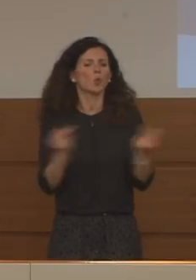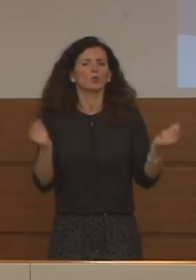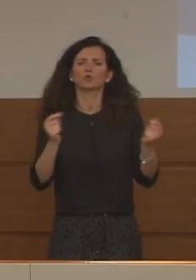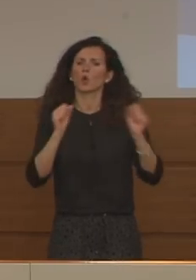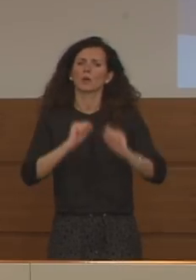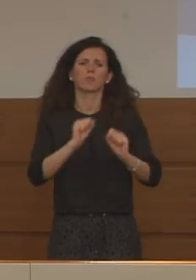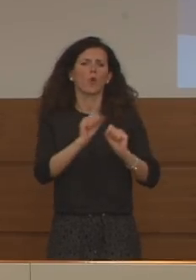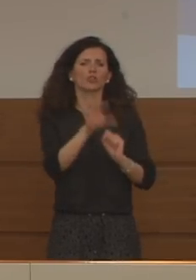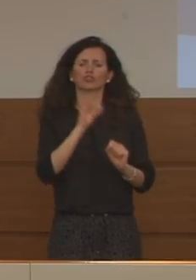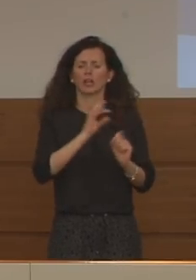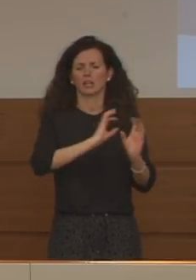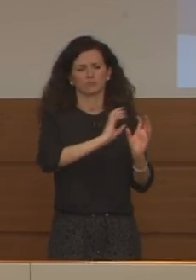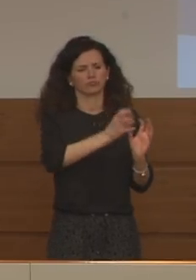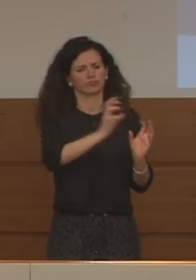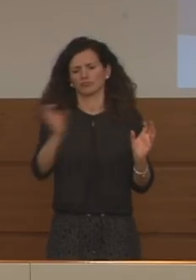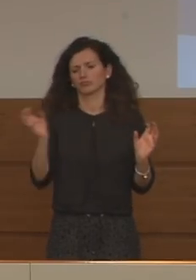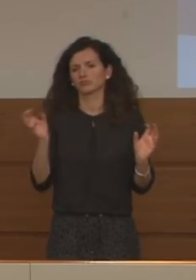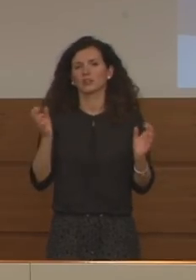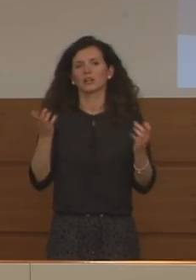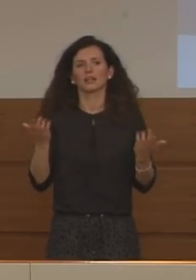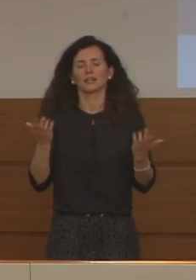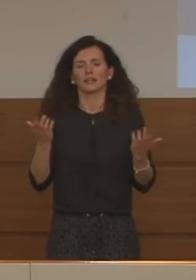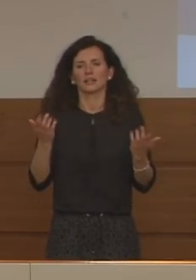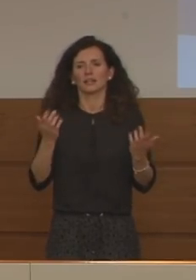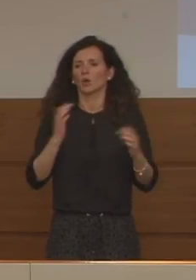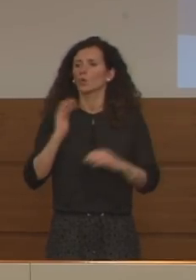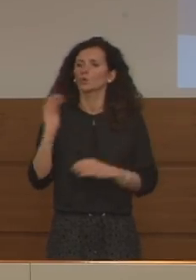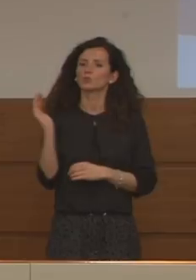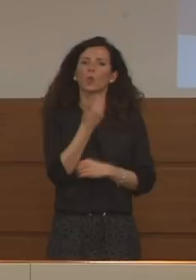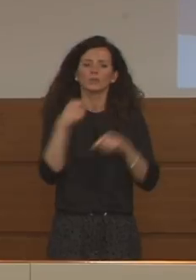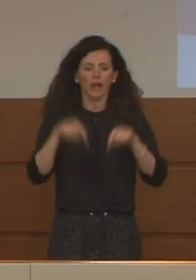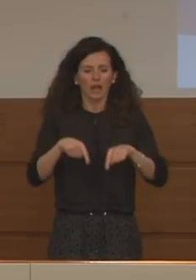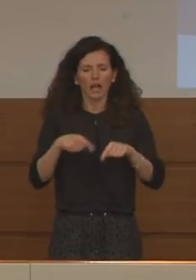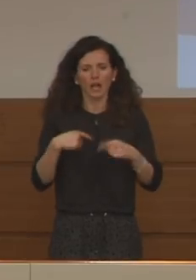credo che tutti stiamo studiando eventuali soluzioni, eventuali anche